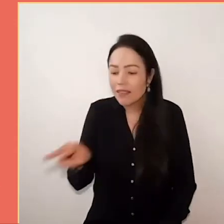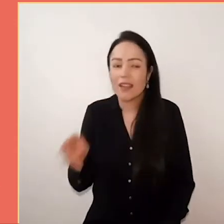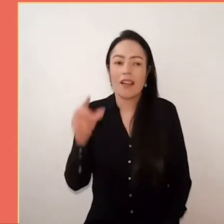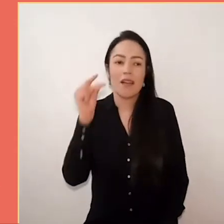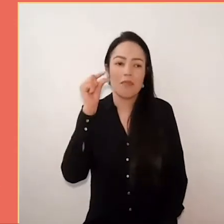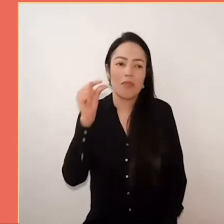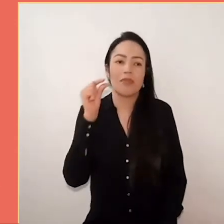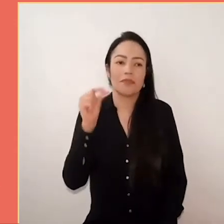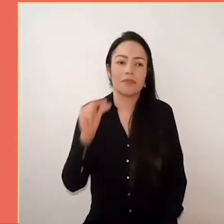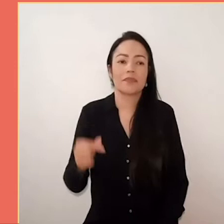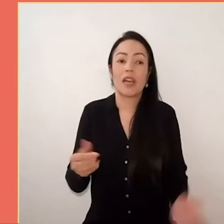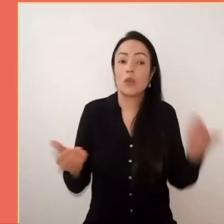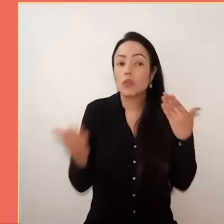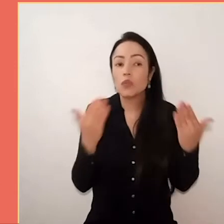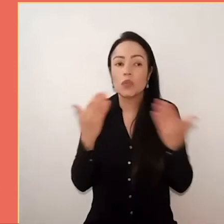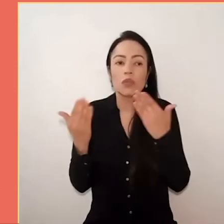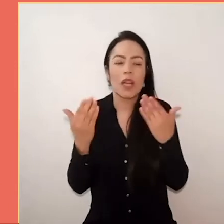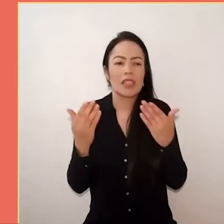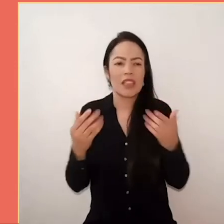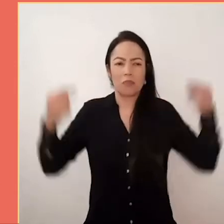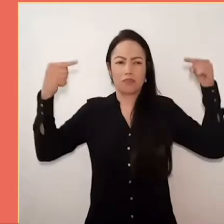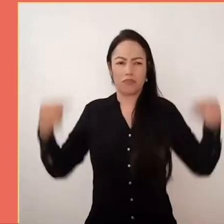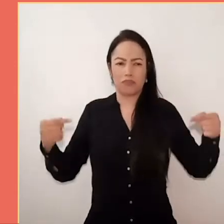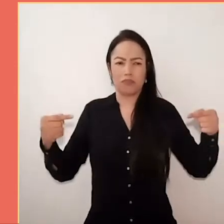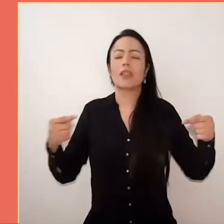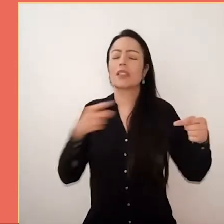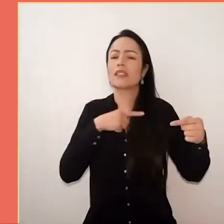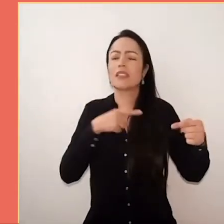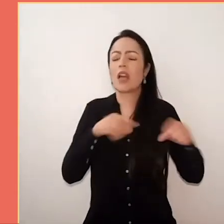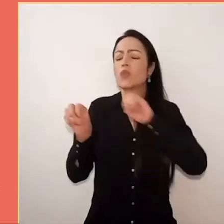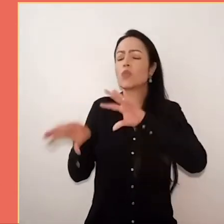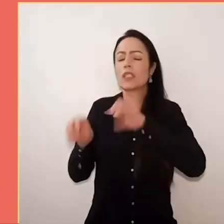Discussão tão polarizadas em relação à educação volta não volta,